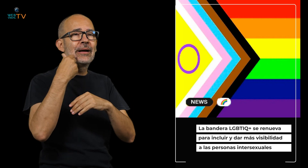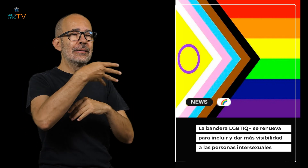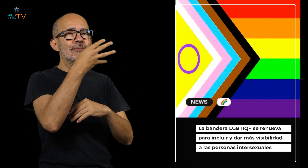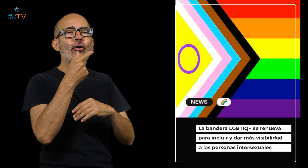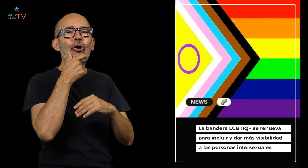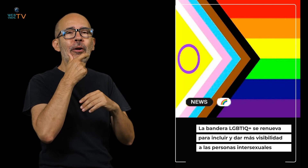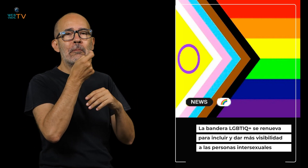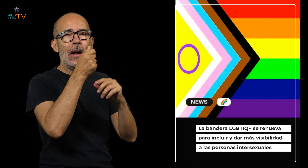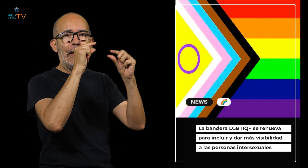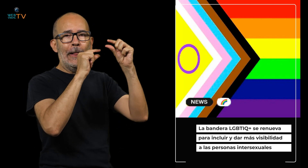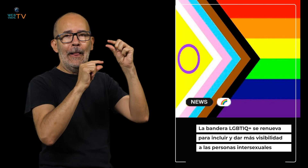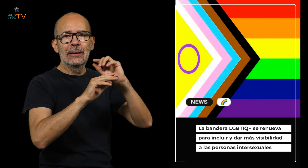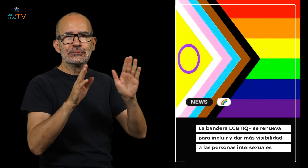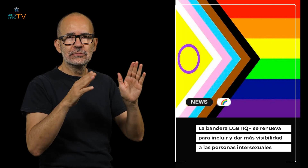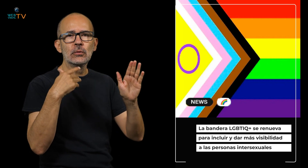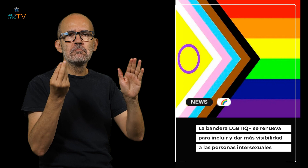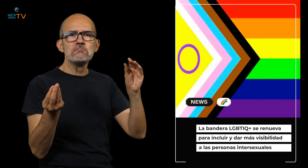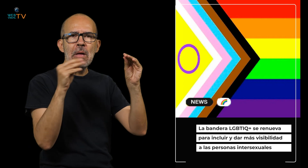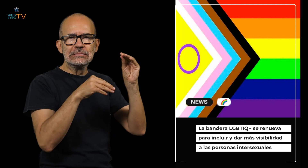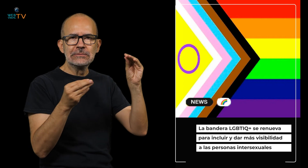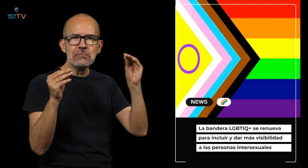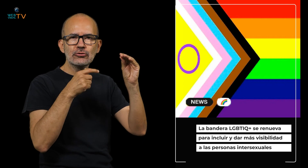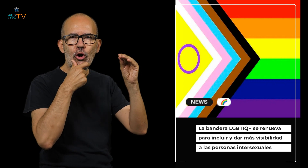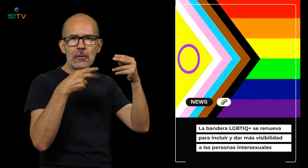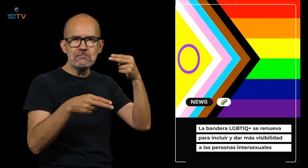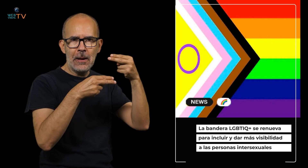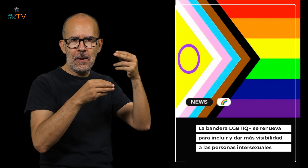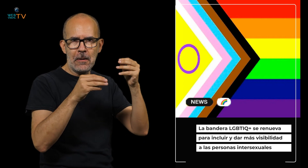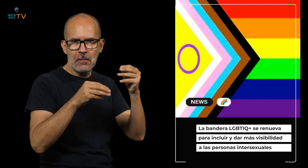En un principio se decidió incluir los colores del arcoiris, pero poco a poco